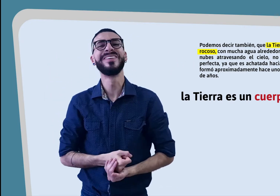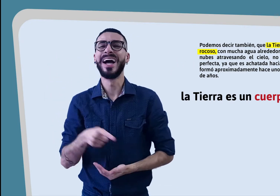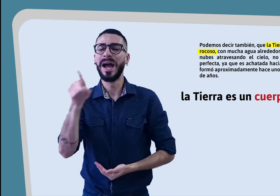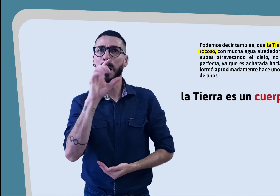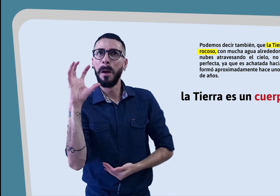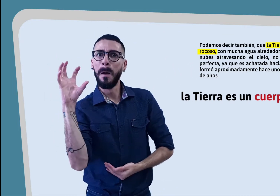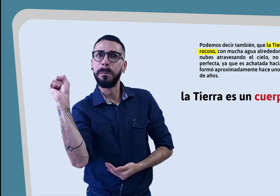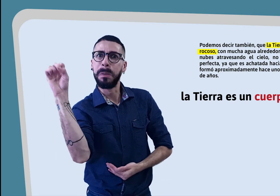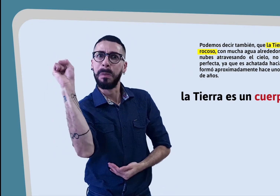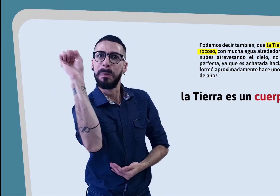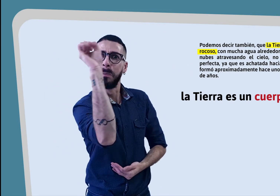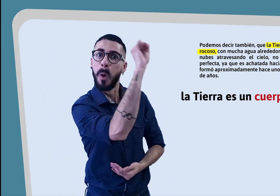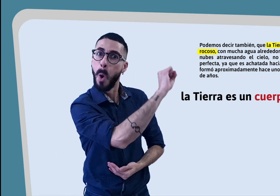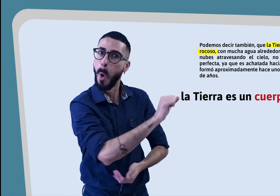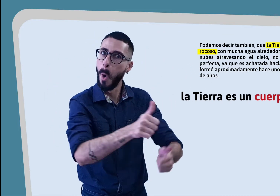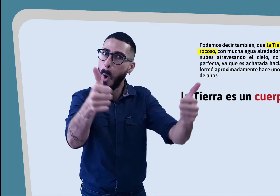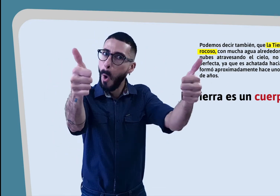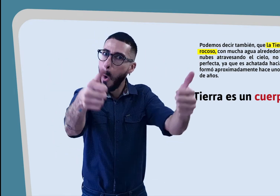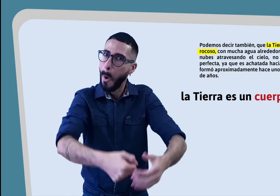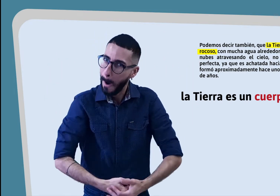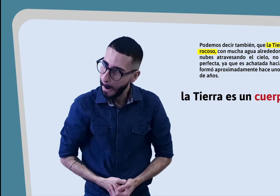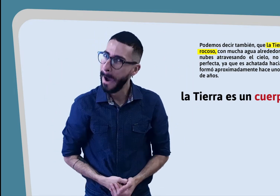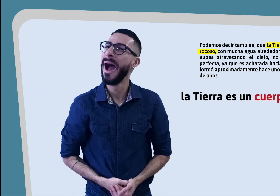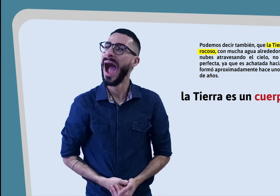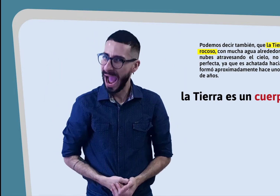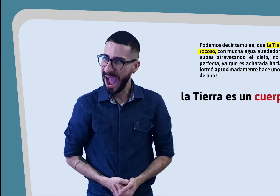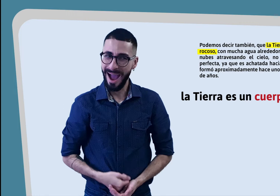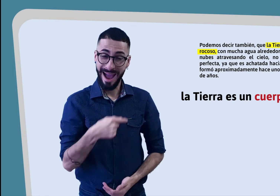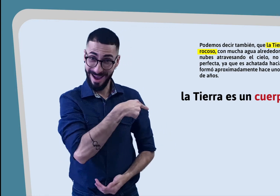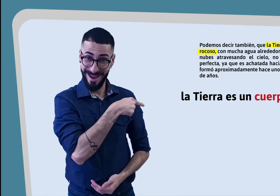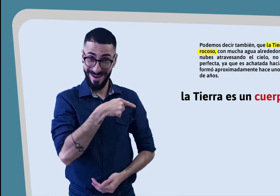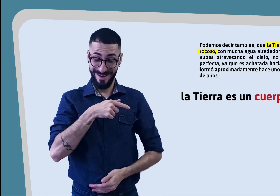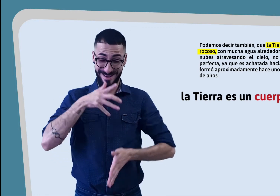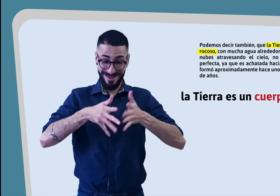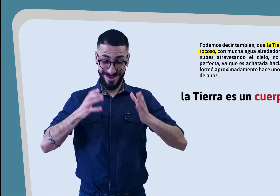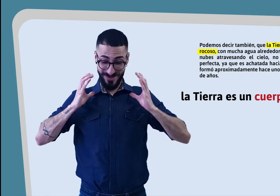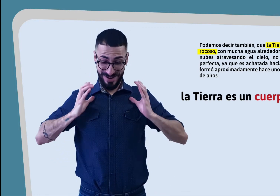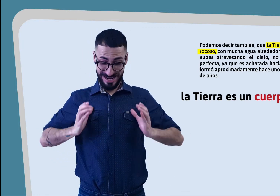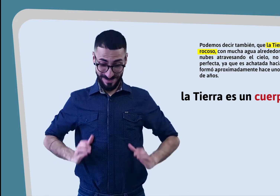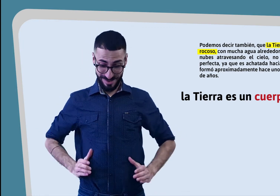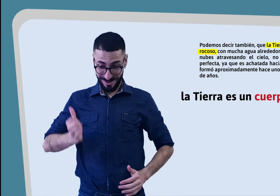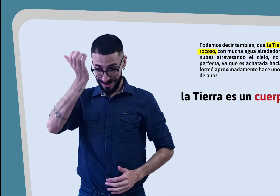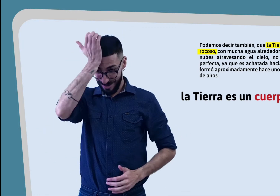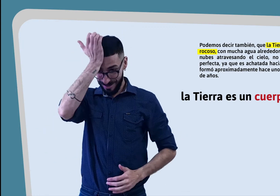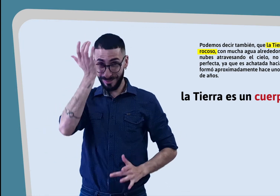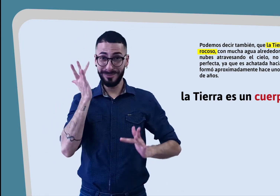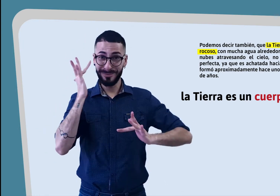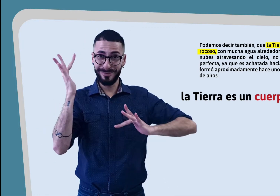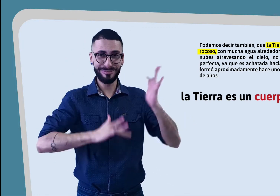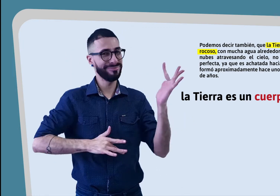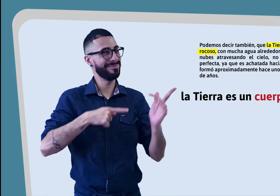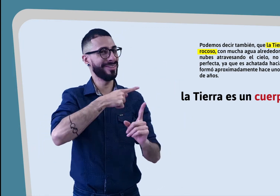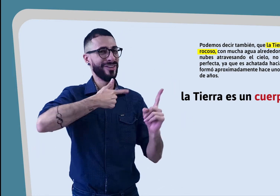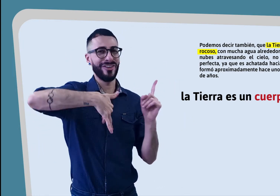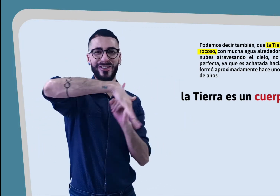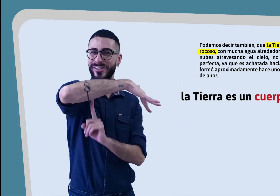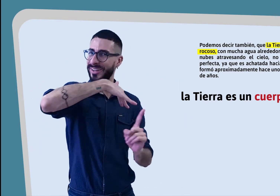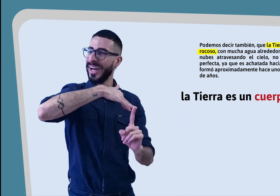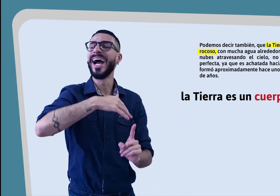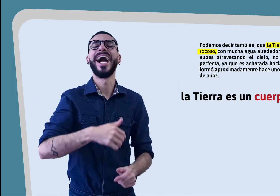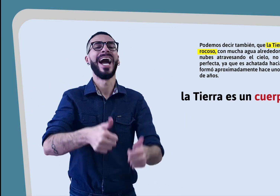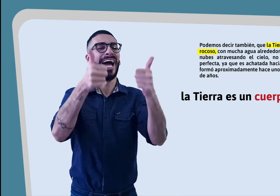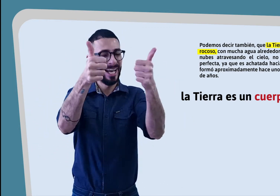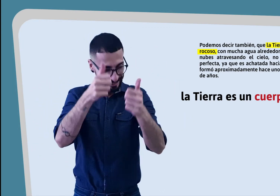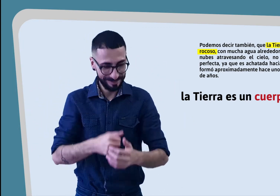Ustedes se dieron cuenta. Los felicito. Esta seña de cuerpo humano es inadecuada a este contexto. Muy bien.